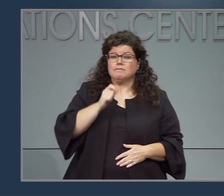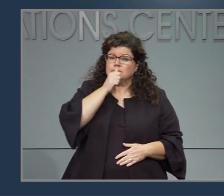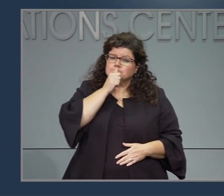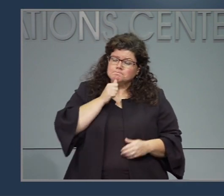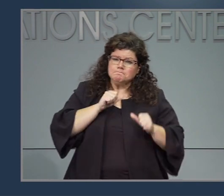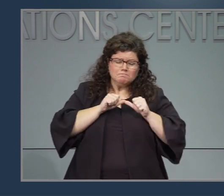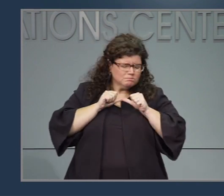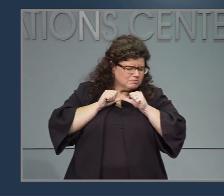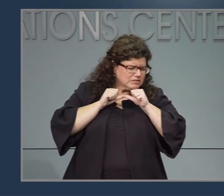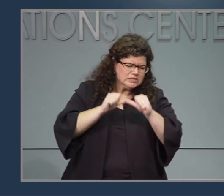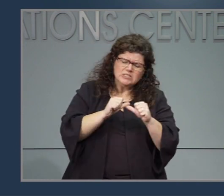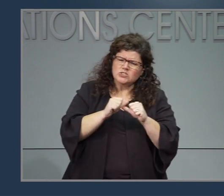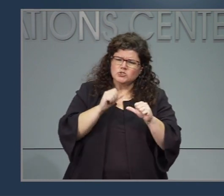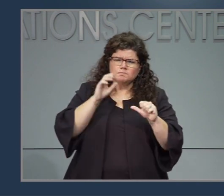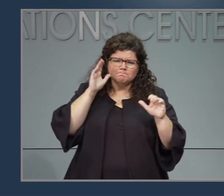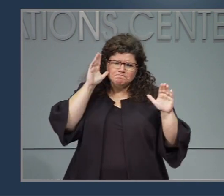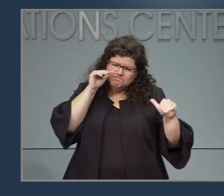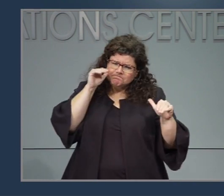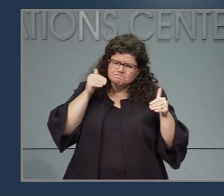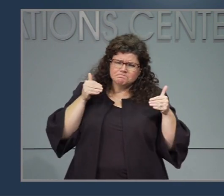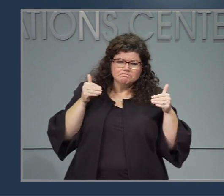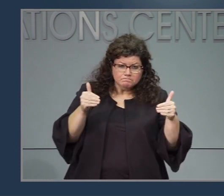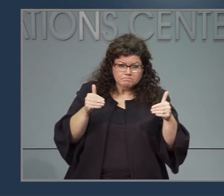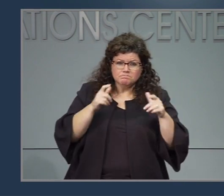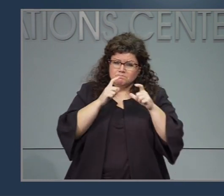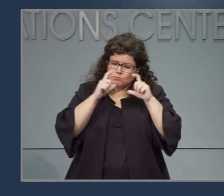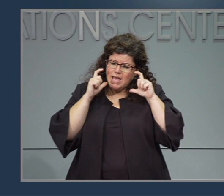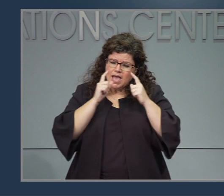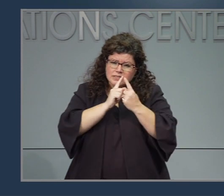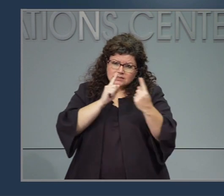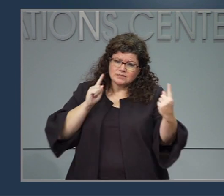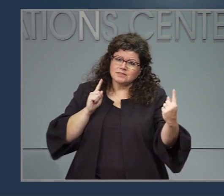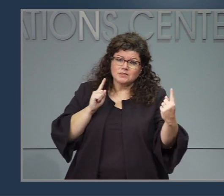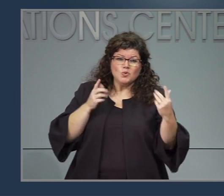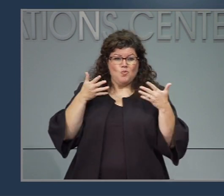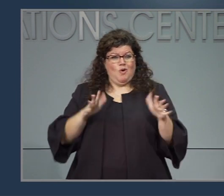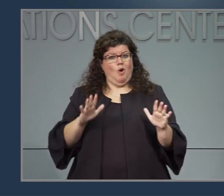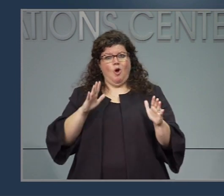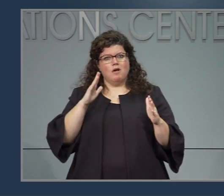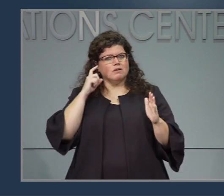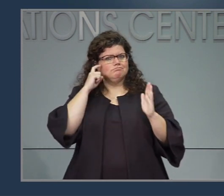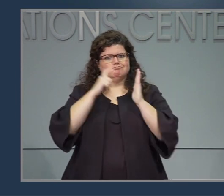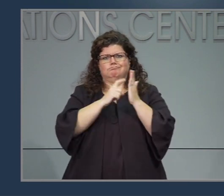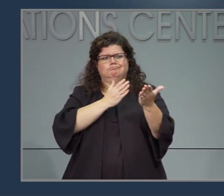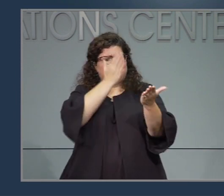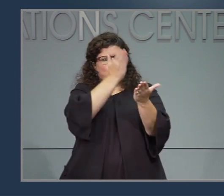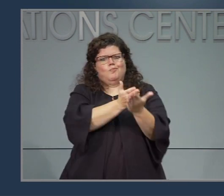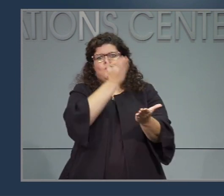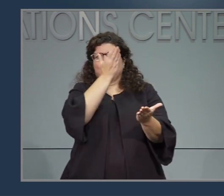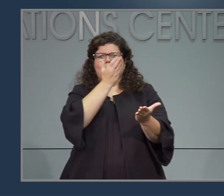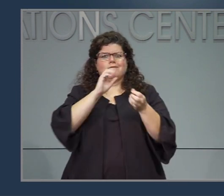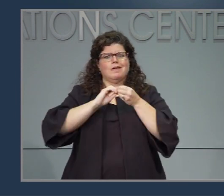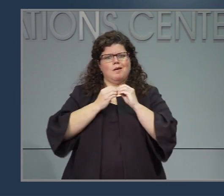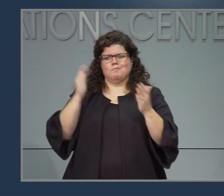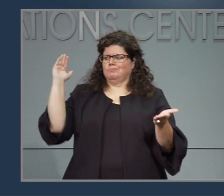propagación del virus y la buena noticia es que vimos que esto es posible cuando nos unimos en Carolina del Norte